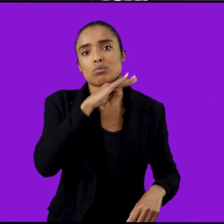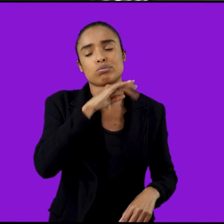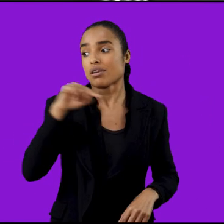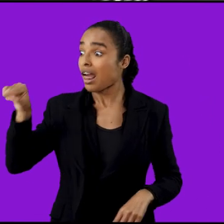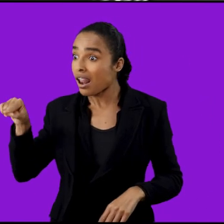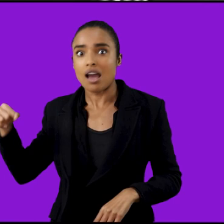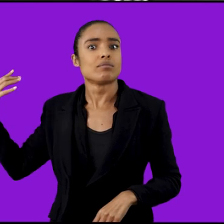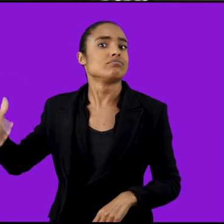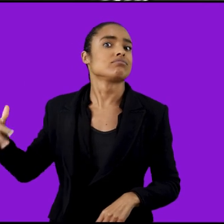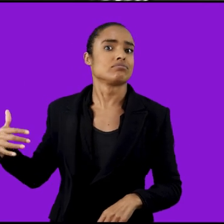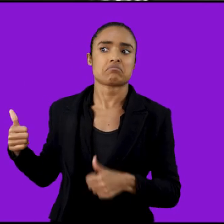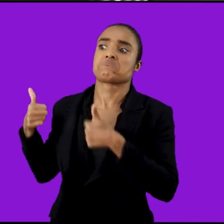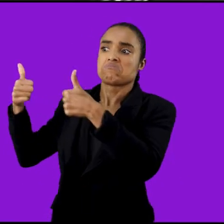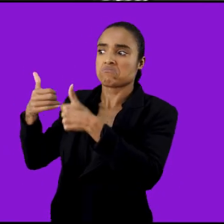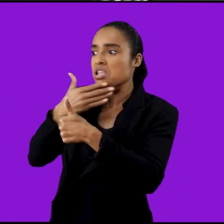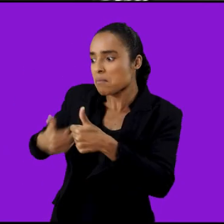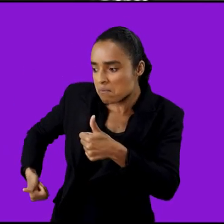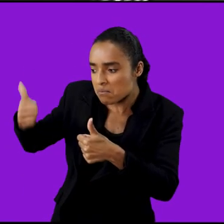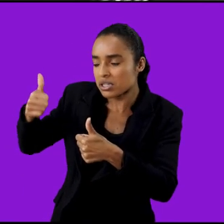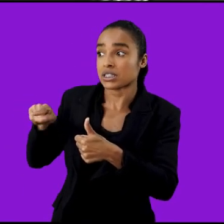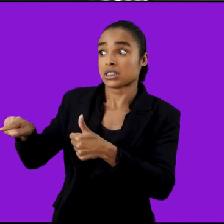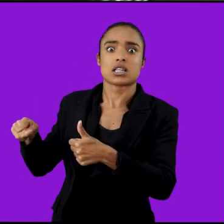eles estão produzindo lá. E a gente tá falando de um lugar que é assim. Eles que